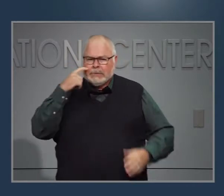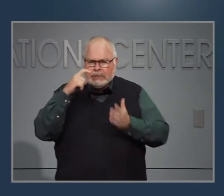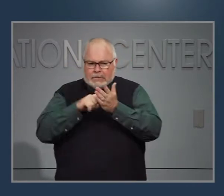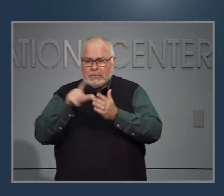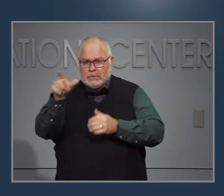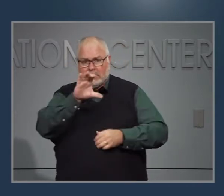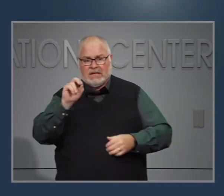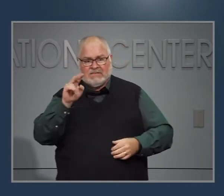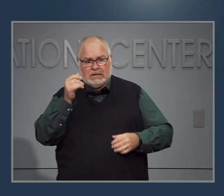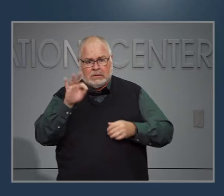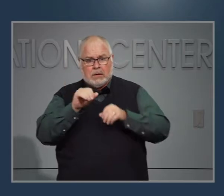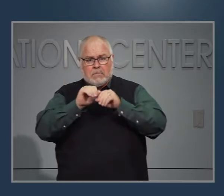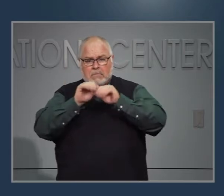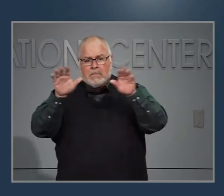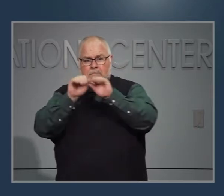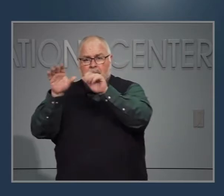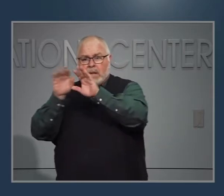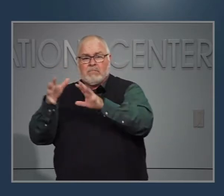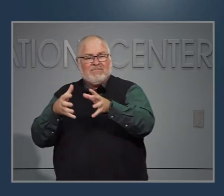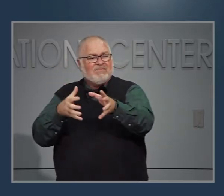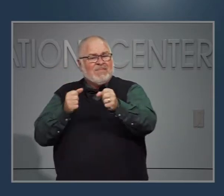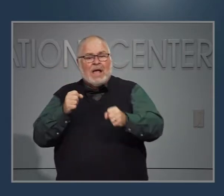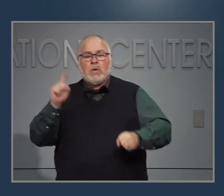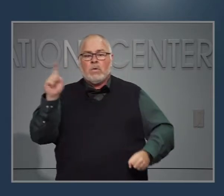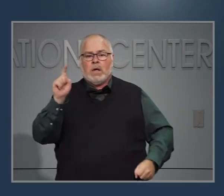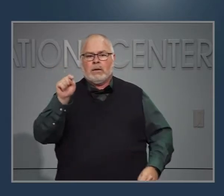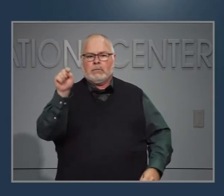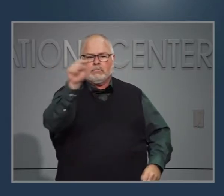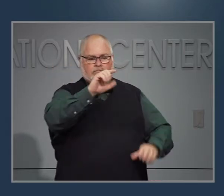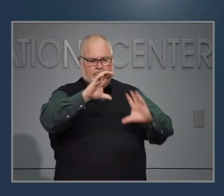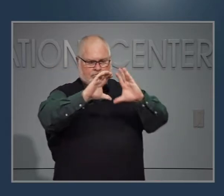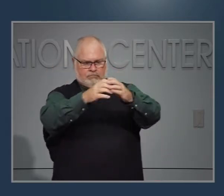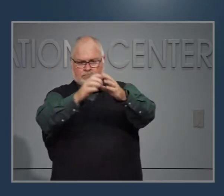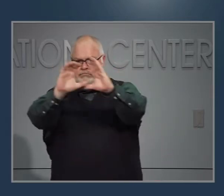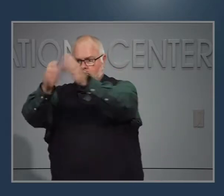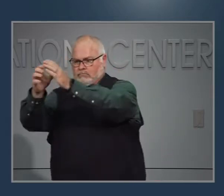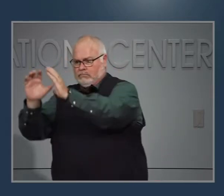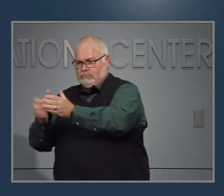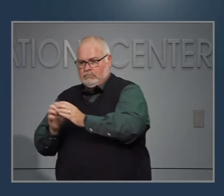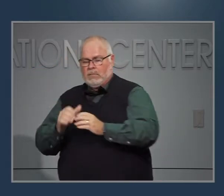cuando las personas viven en ambientes colectivos y se se unen en un solo sitio